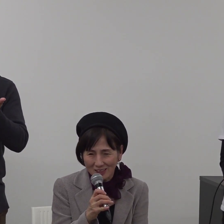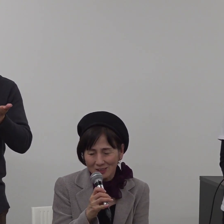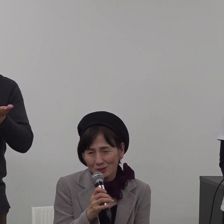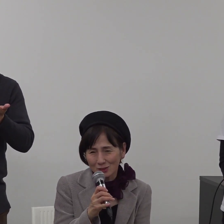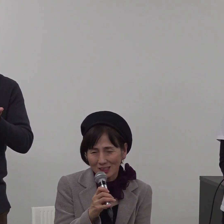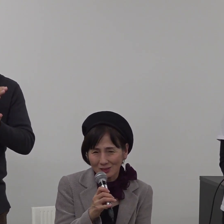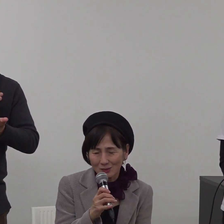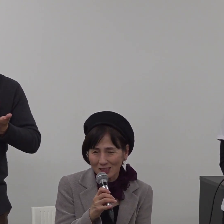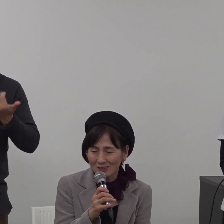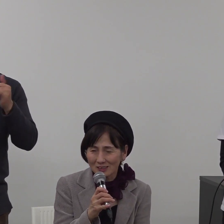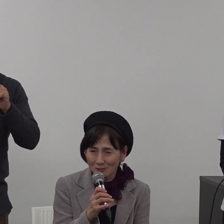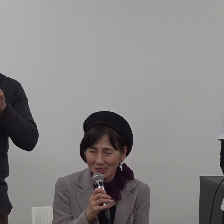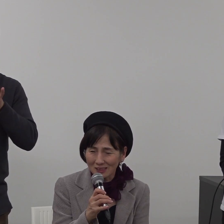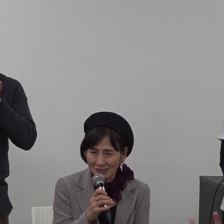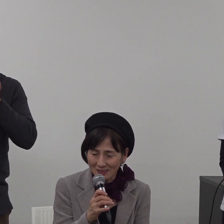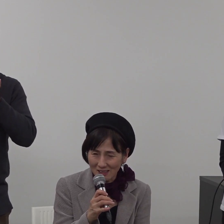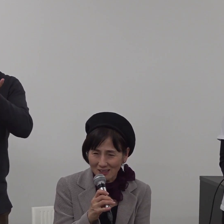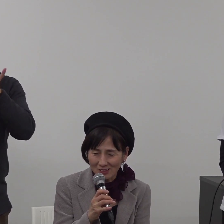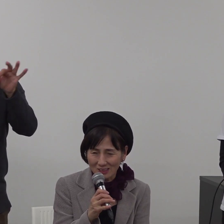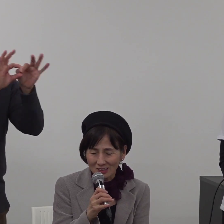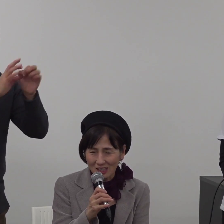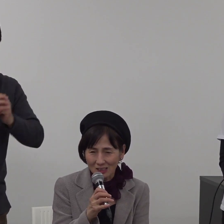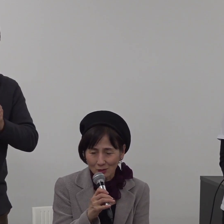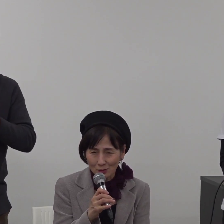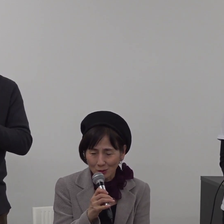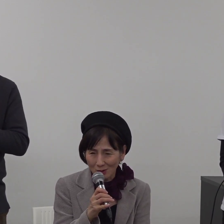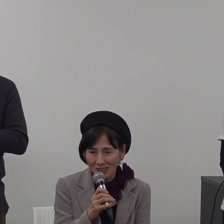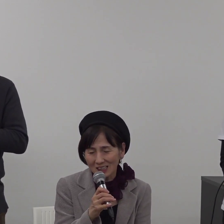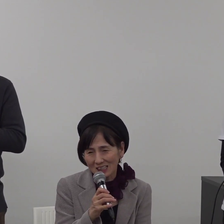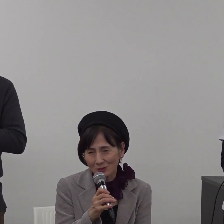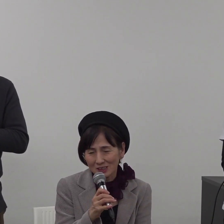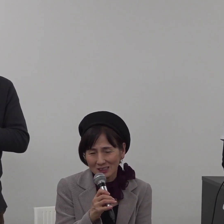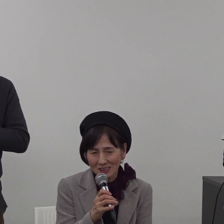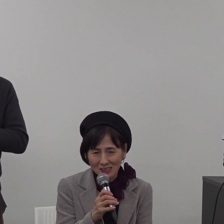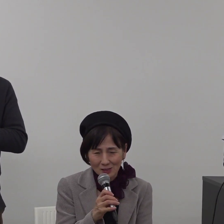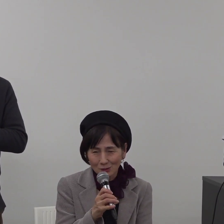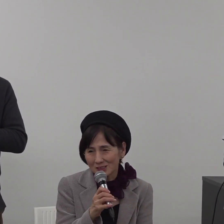ひとつタクシー待っていて私が断られたときに